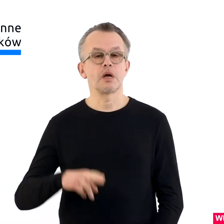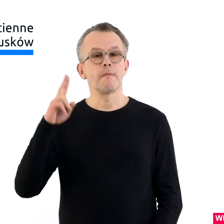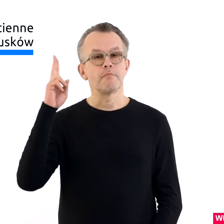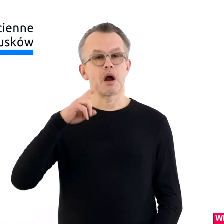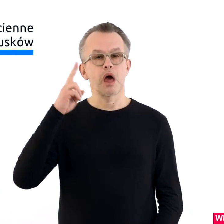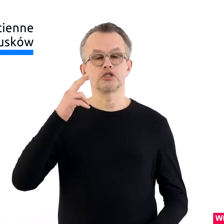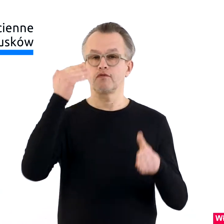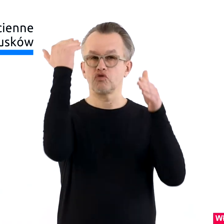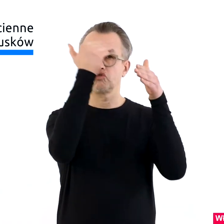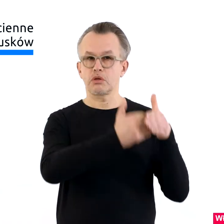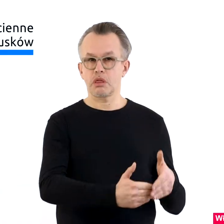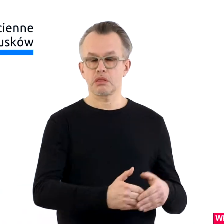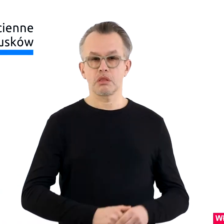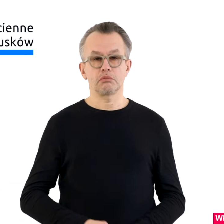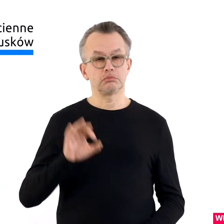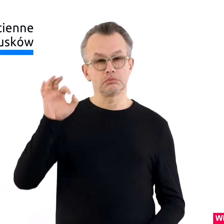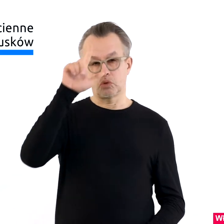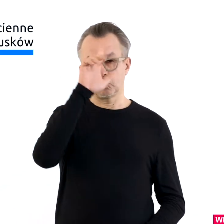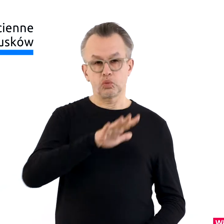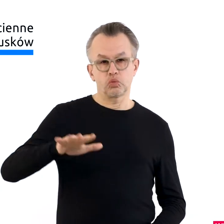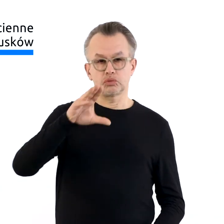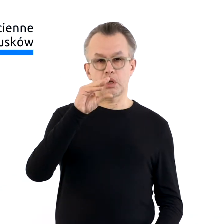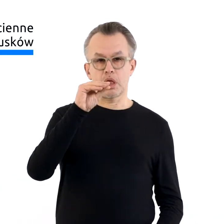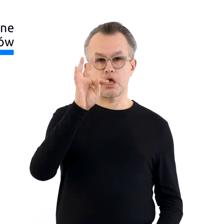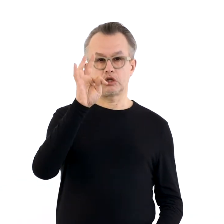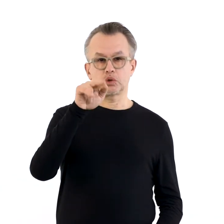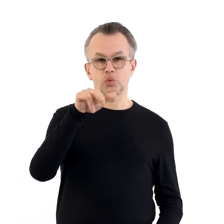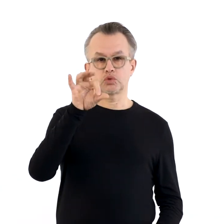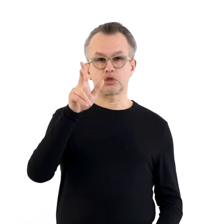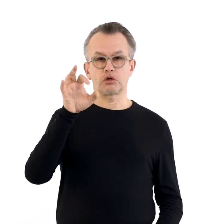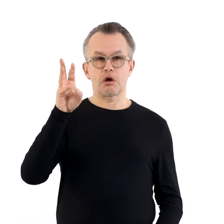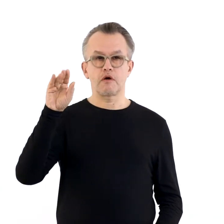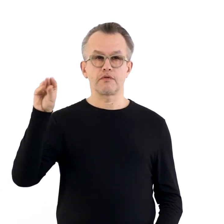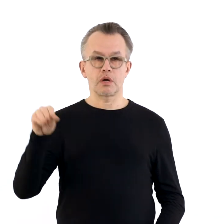Malarstwo ścienne Etrusków